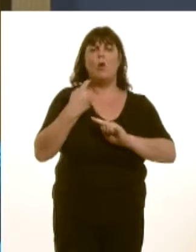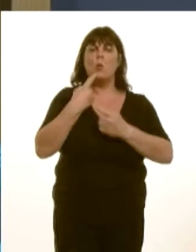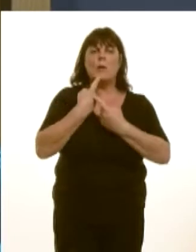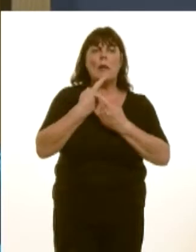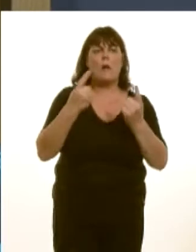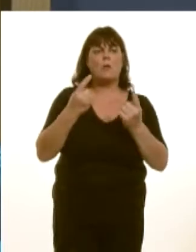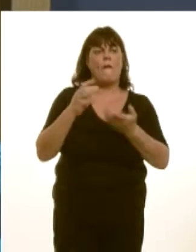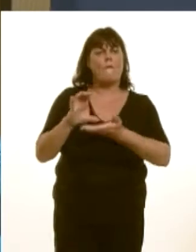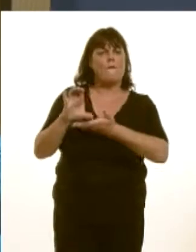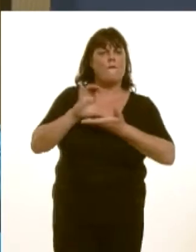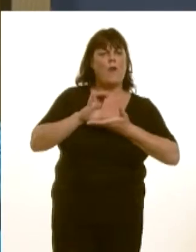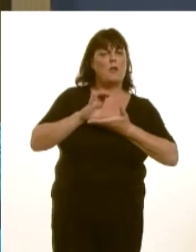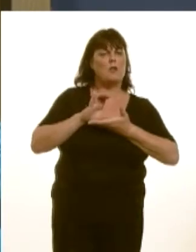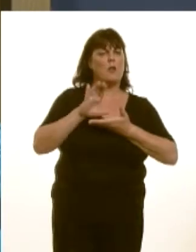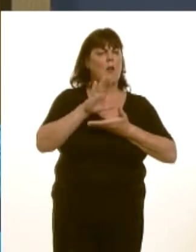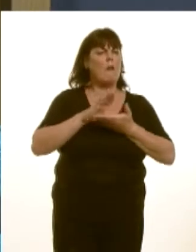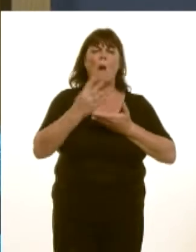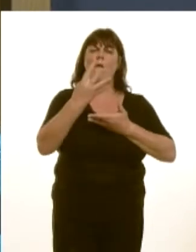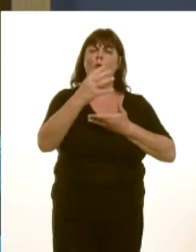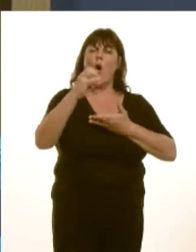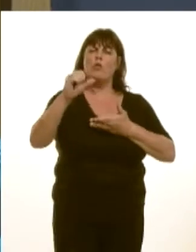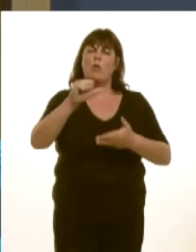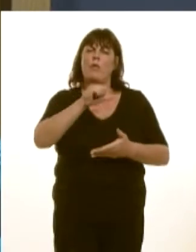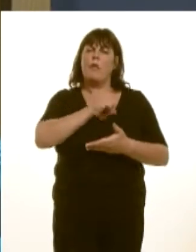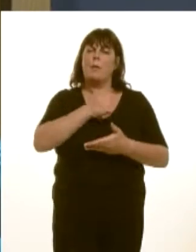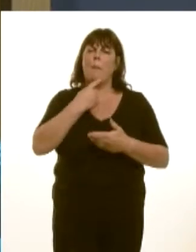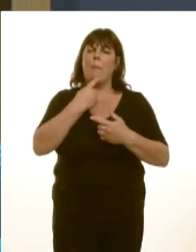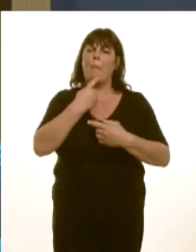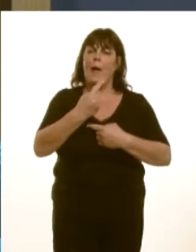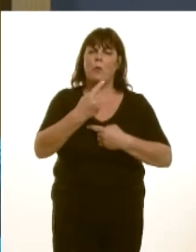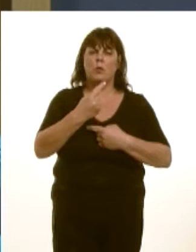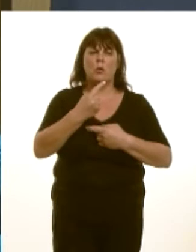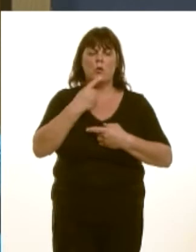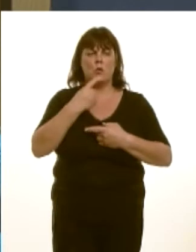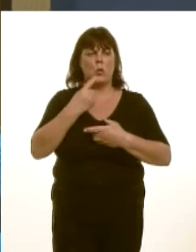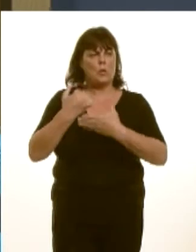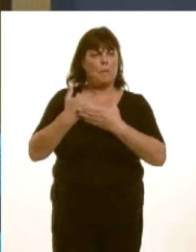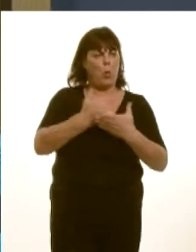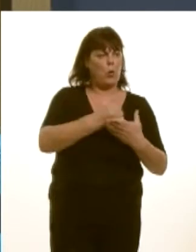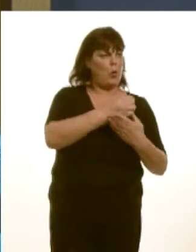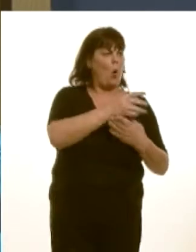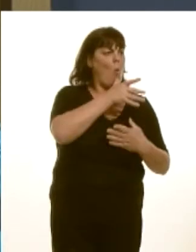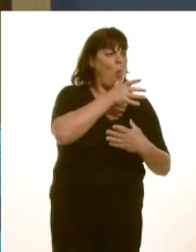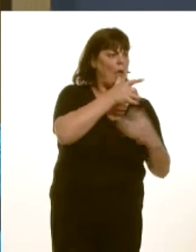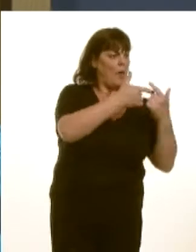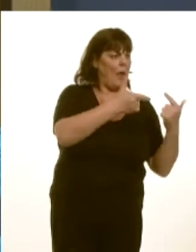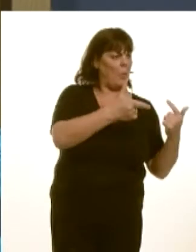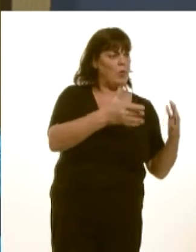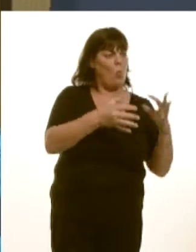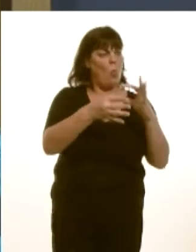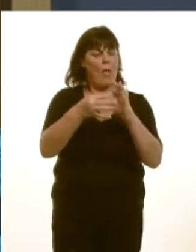Yn fy etholaeth i, Castell-nedd, mae manteision amlwg o gysylltu’r iaith Gymraeg, dwyieithrwydd